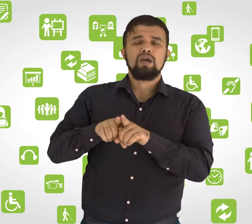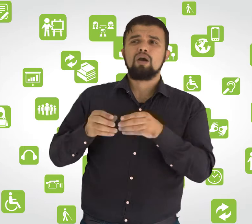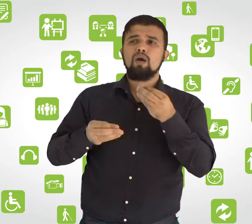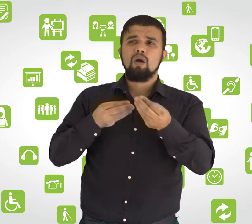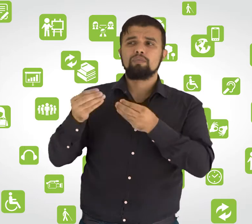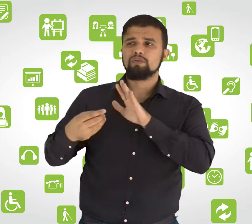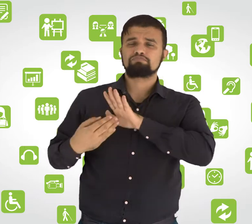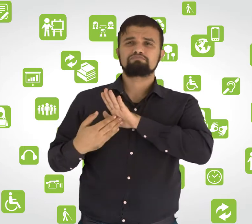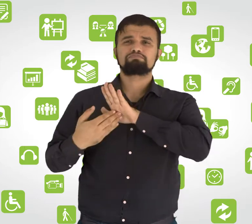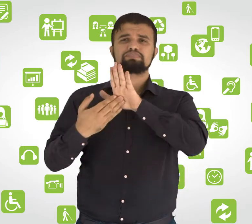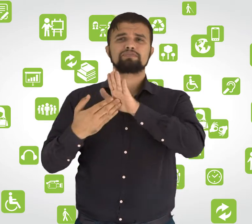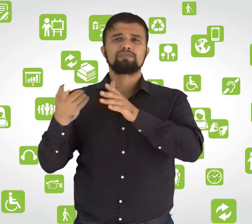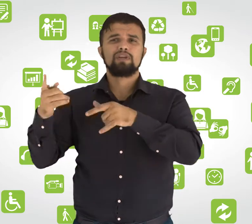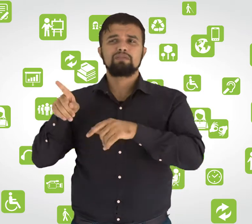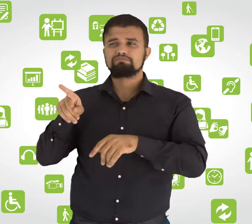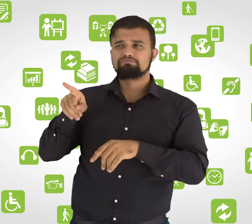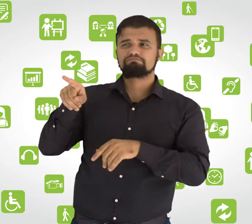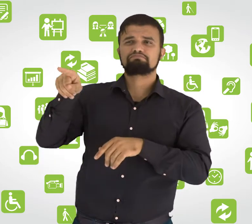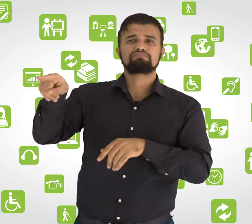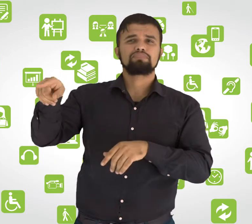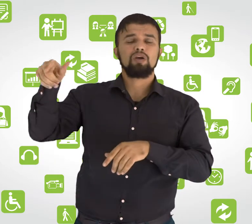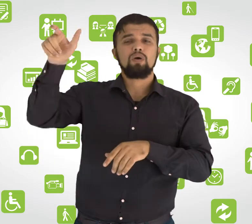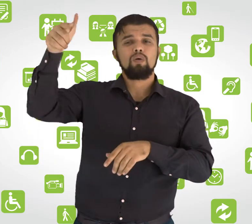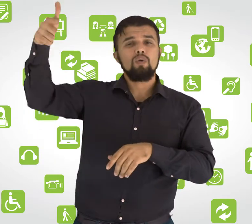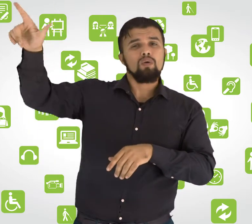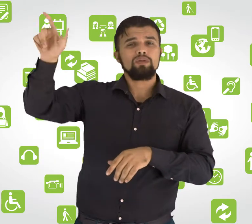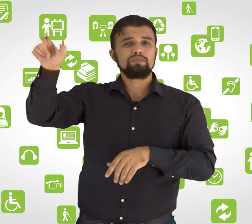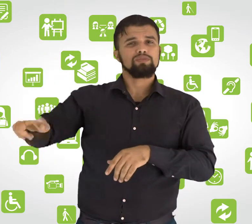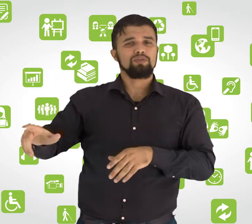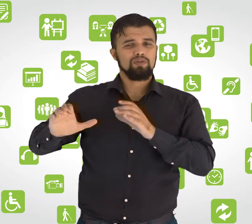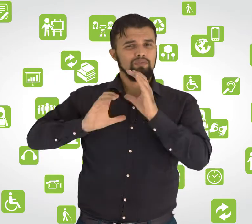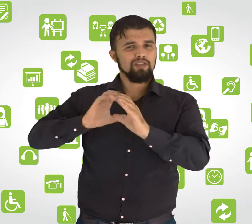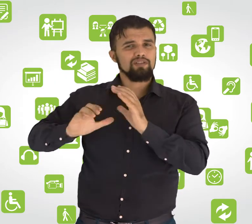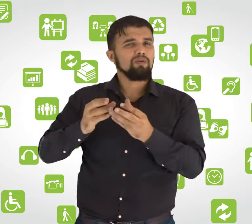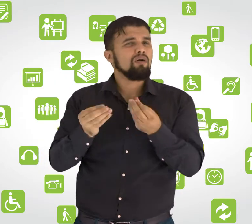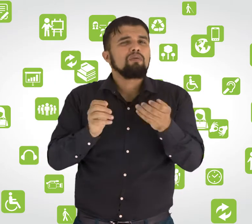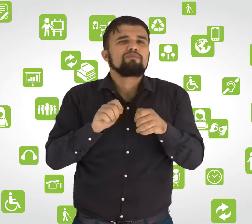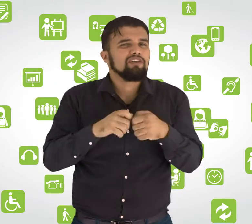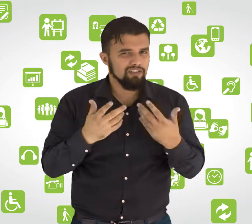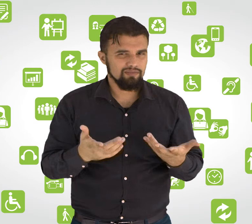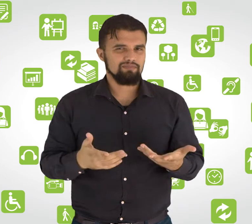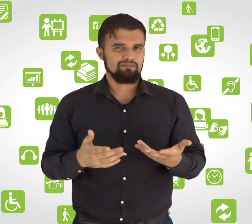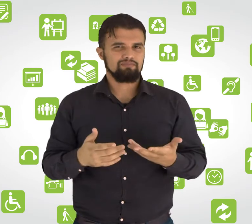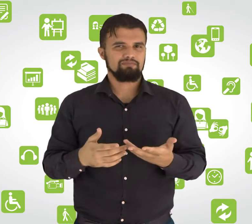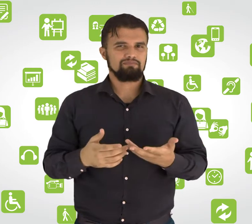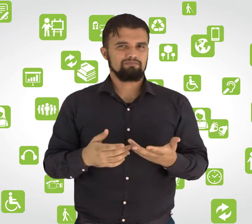Ou como podemos identificar ao outro no processo de comunicação?